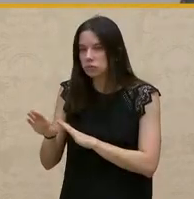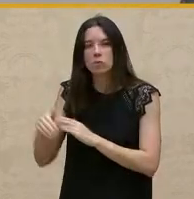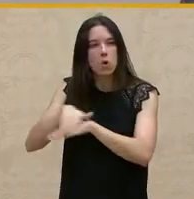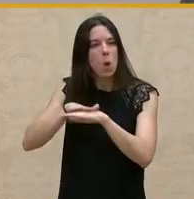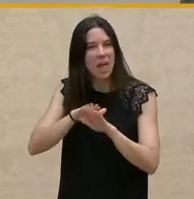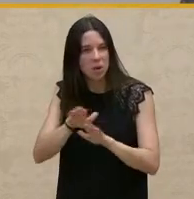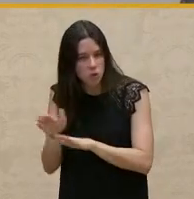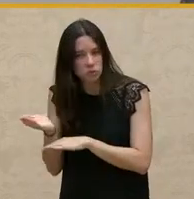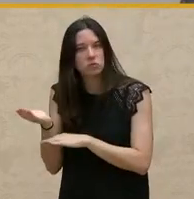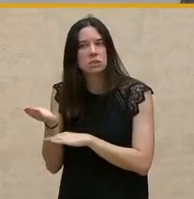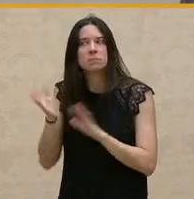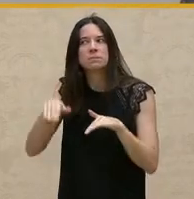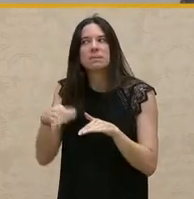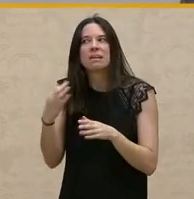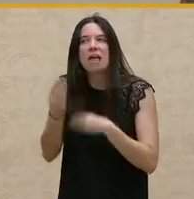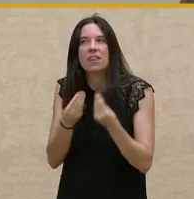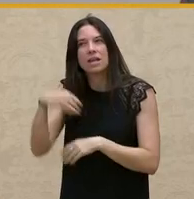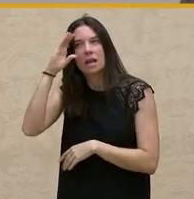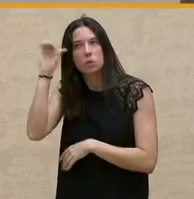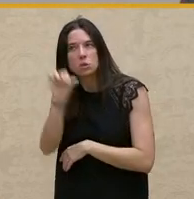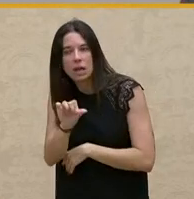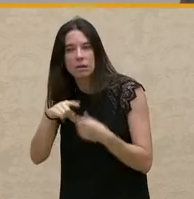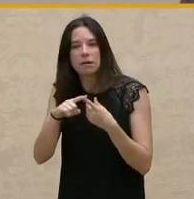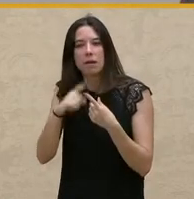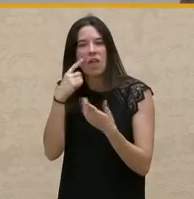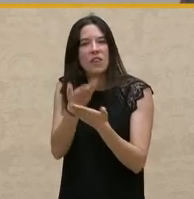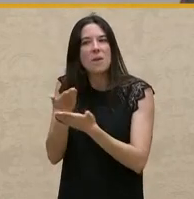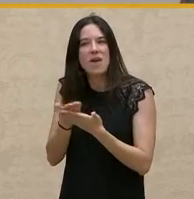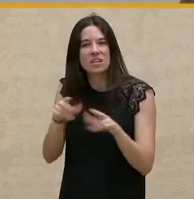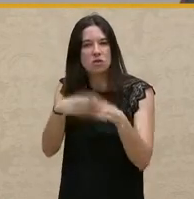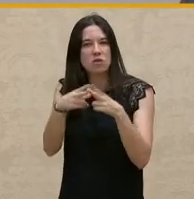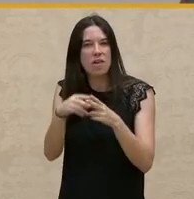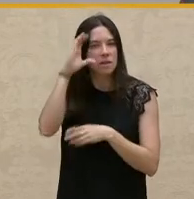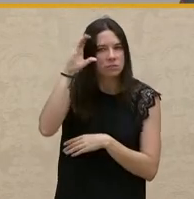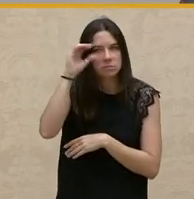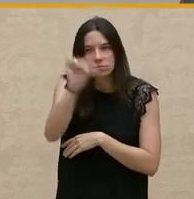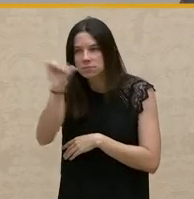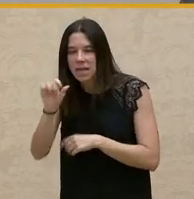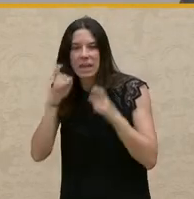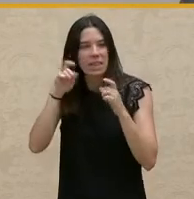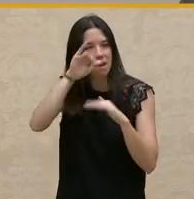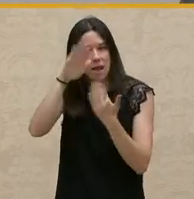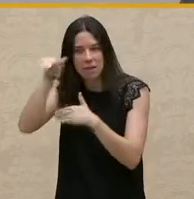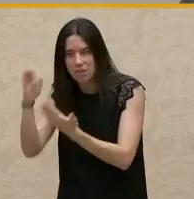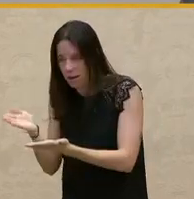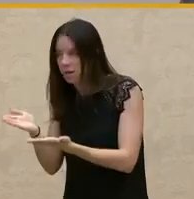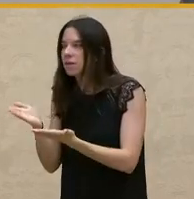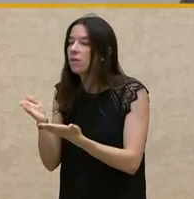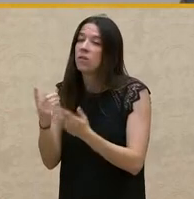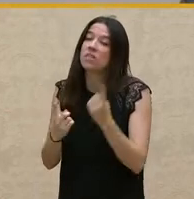lo que hacen es escuchar y atender a las demandas de la sociedad, y, de alguna manera,